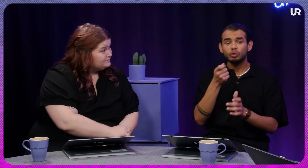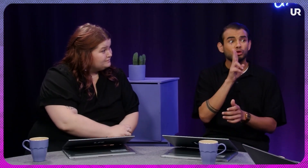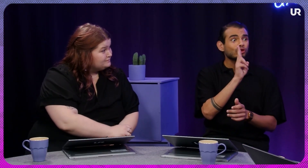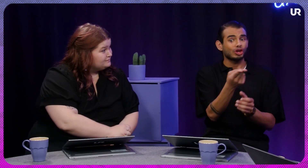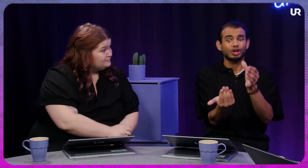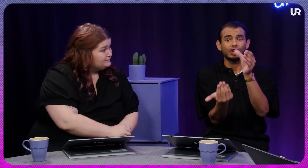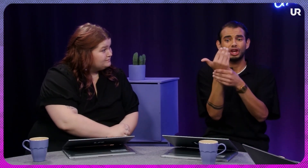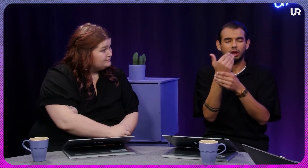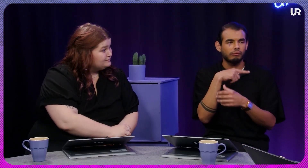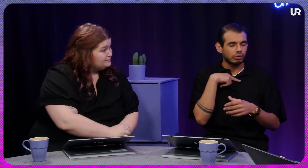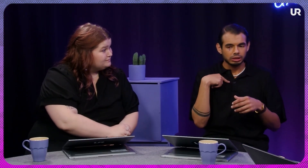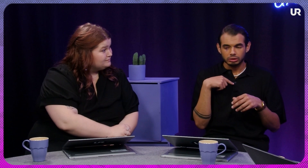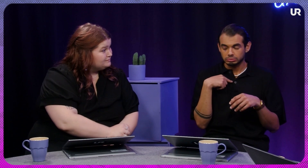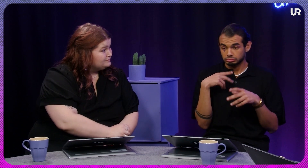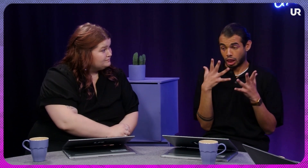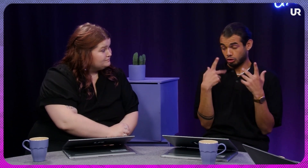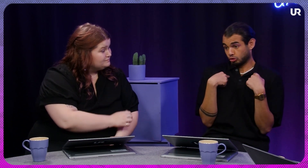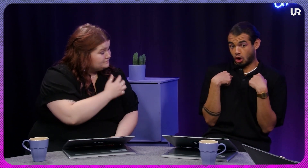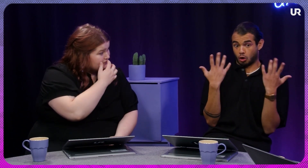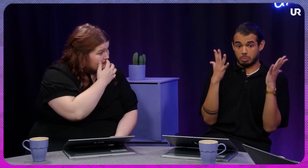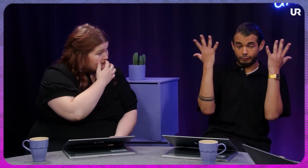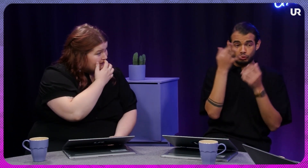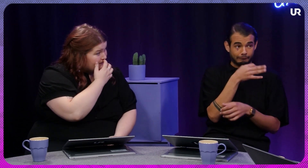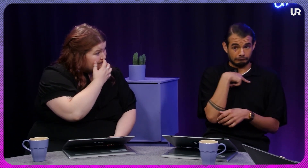Jag upplever att det typ alltid blir så här när ny teknik skapas.